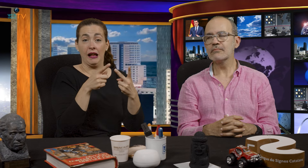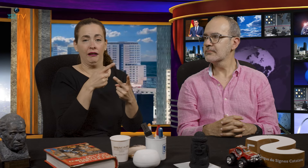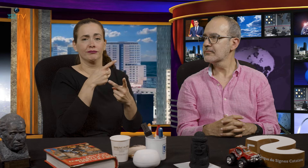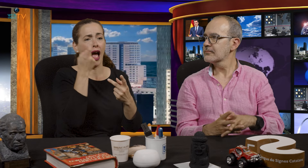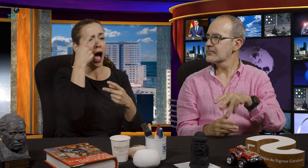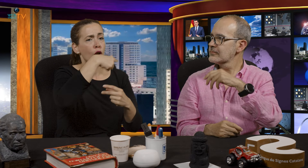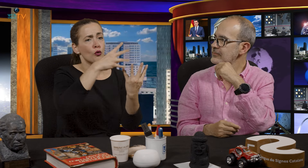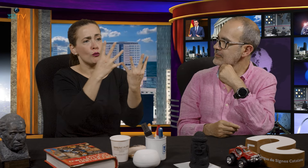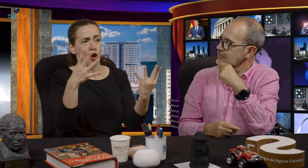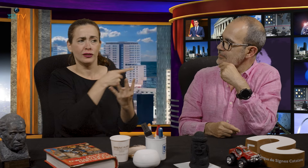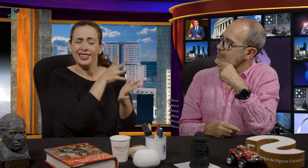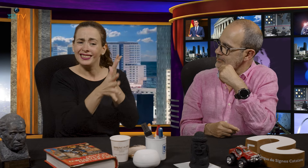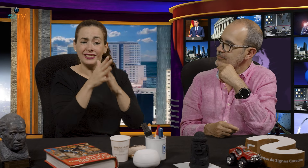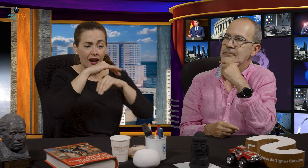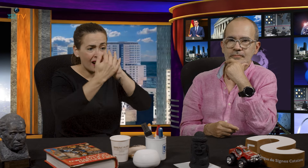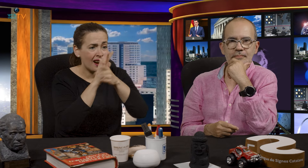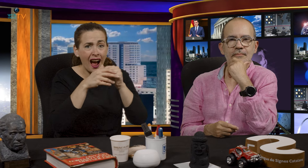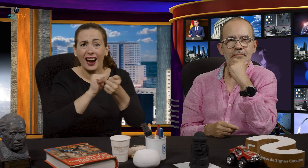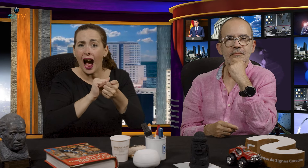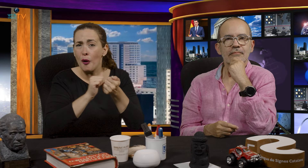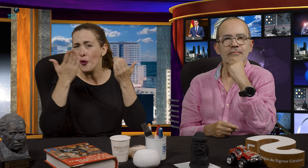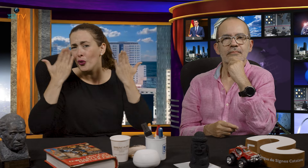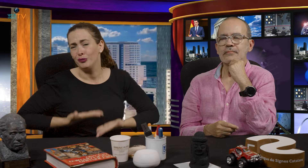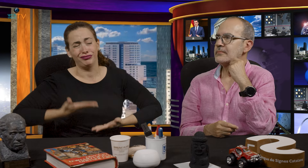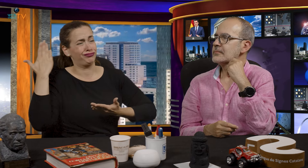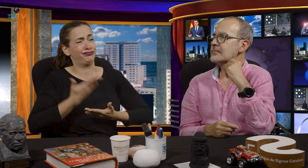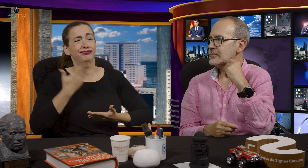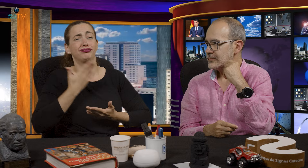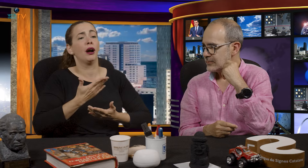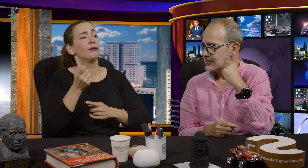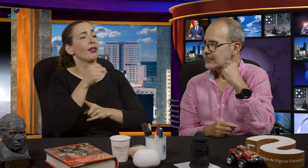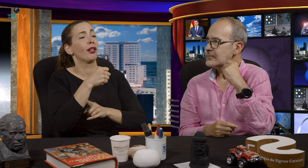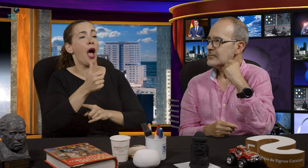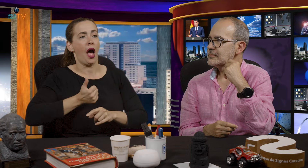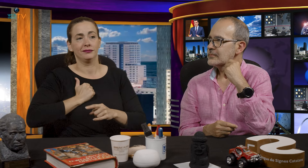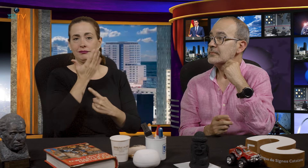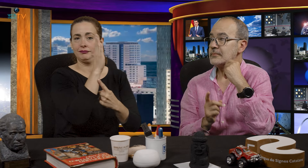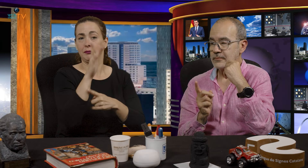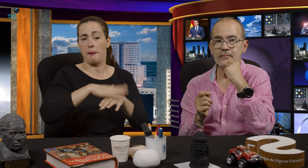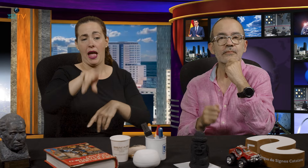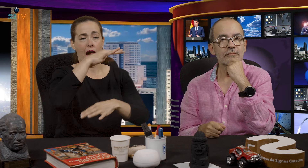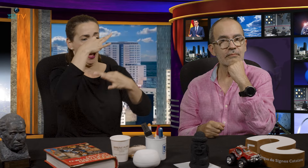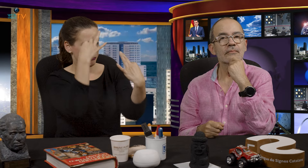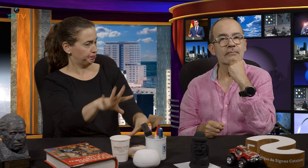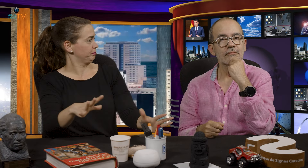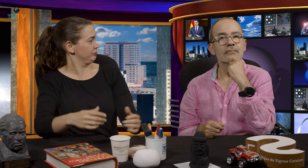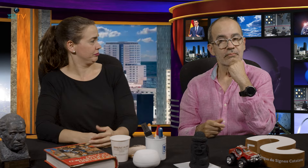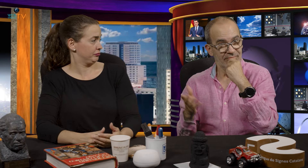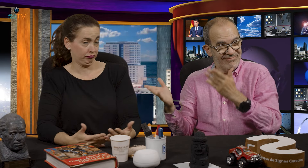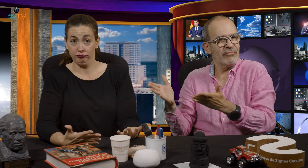que se tenían que lavar las manos con jabón y que era muy importante, pero ellos no hacían caso. Utilizó todos estos ejemplos gráficos para que se dieran cuenta y no lo volvieran a hacer más.